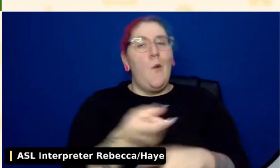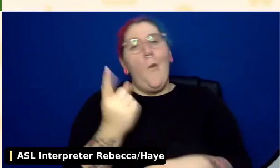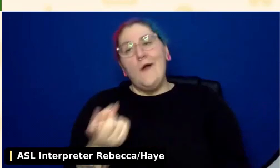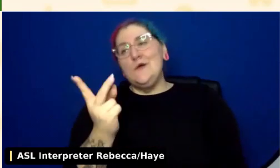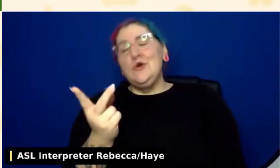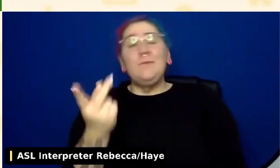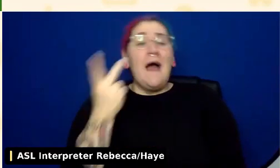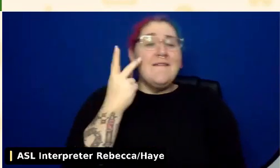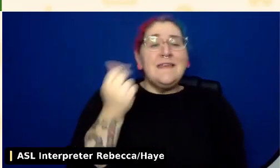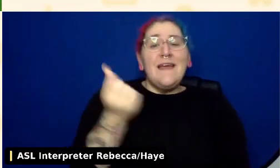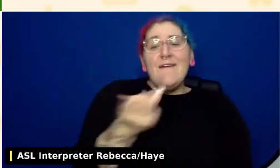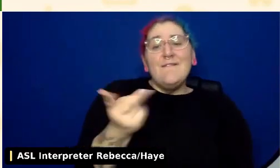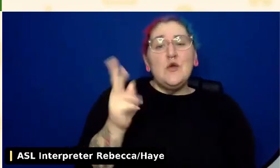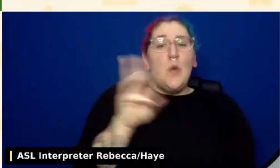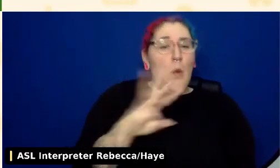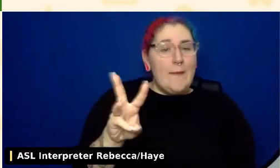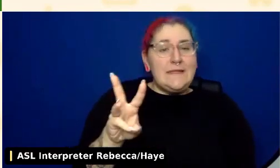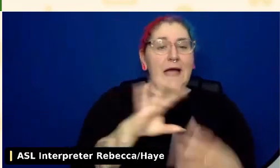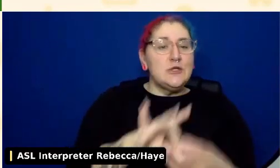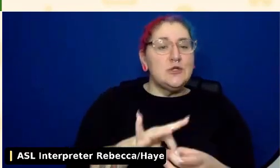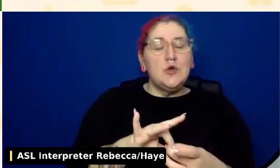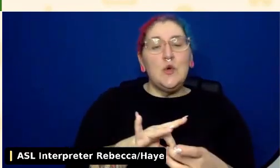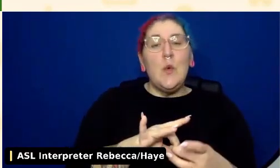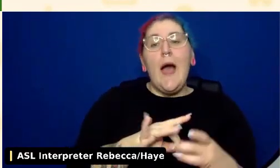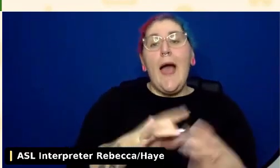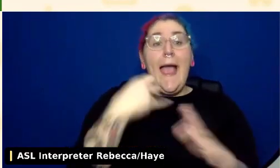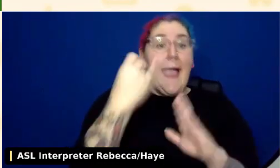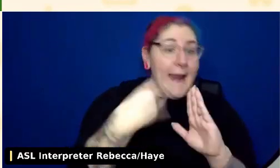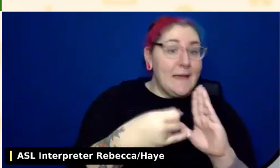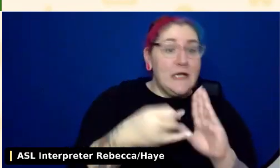y uno de modo color. Esos parecen los más útiles y pueden estar en la parte superior.